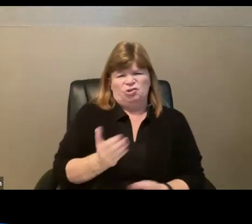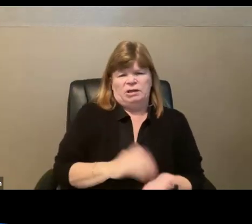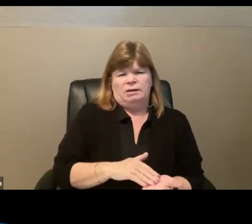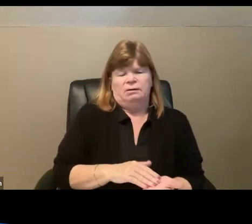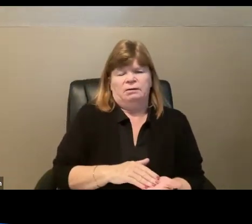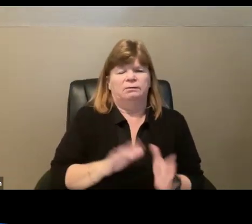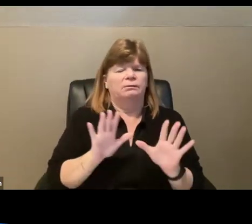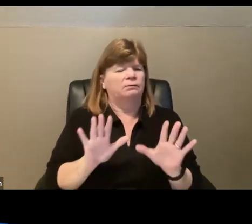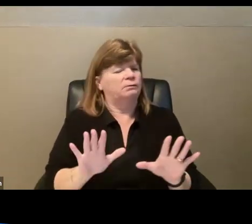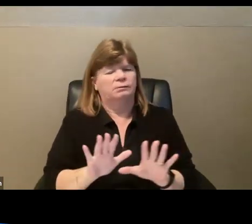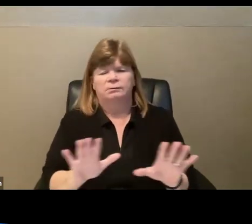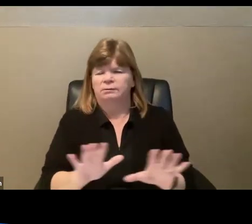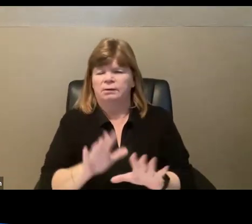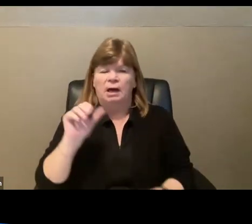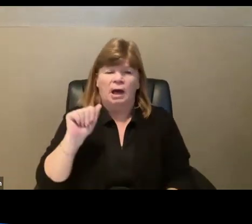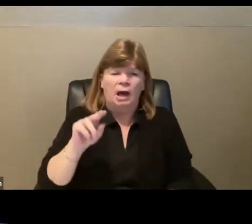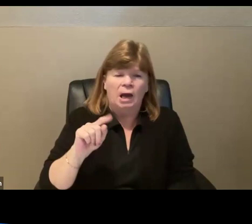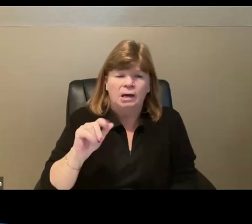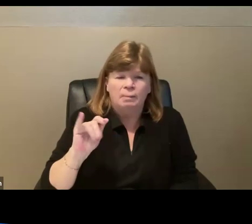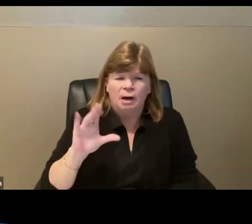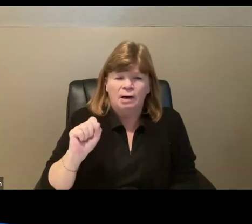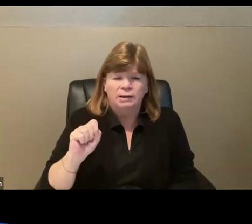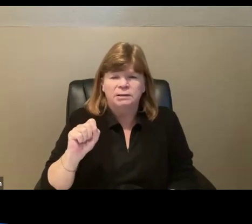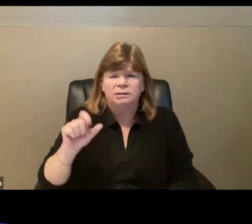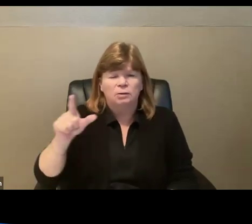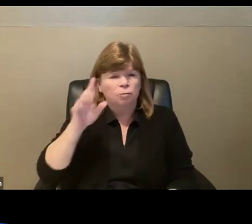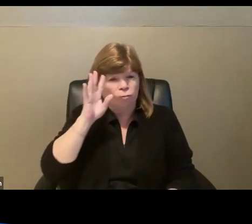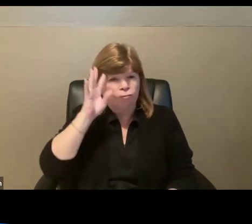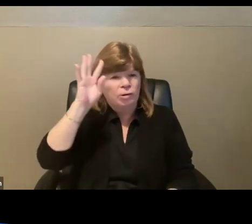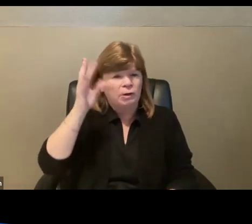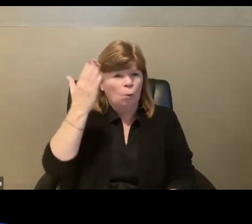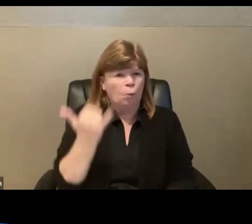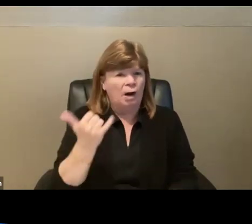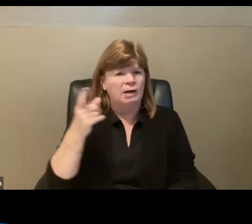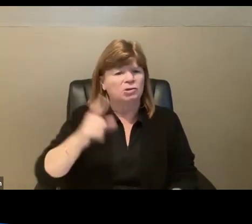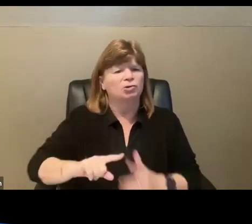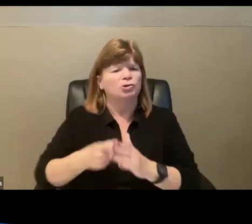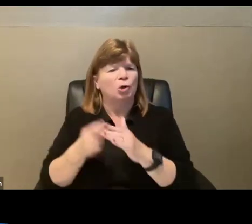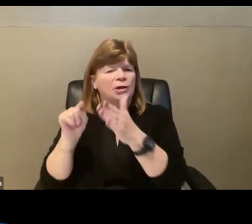Los antibióticos se crean para que empiecen a matar las bacterias